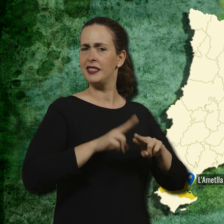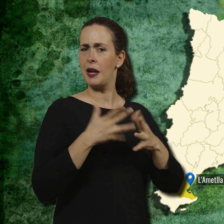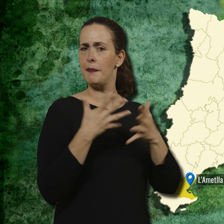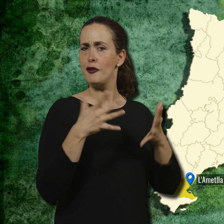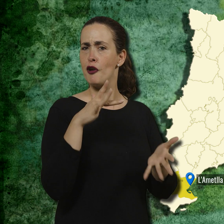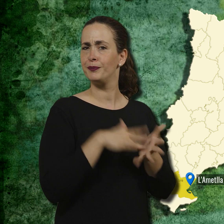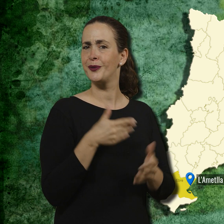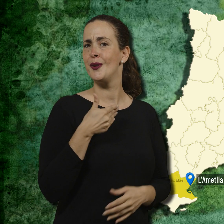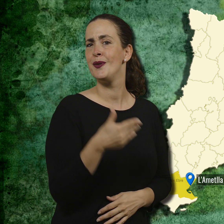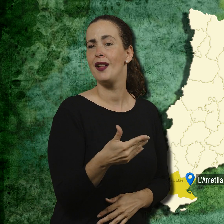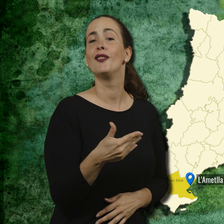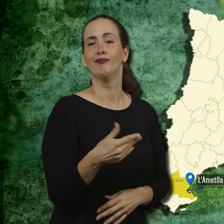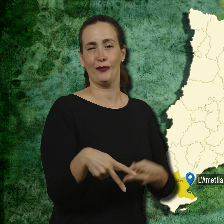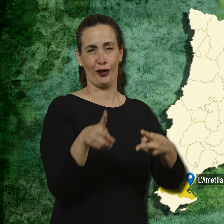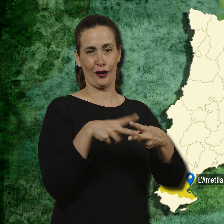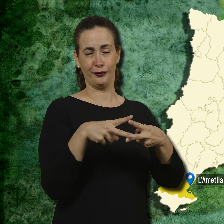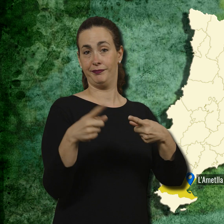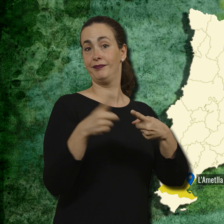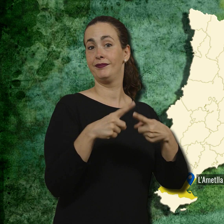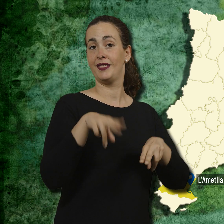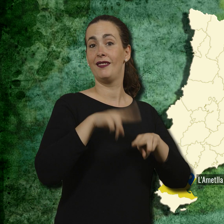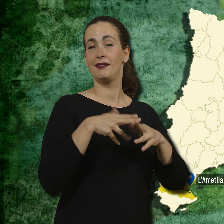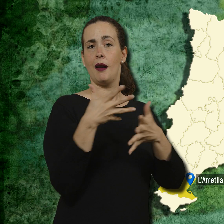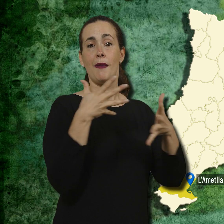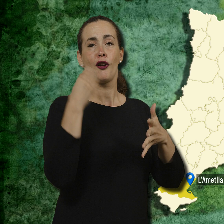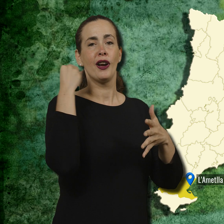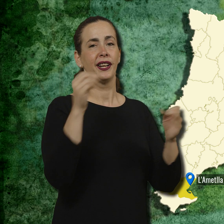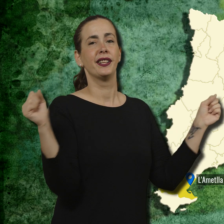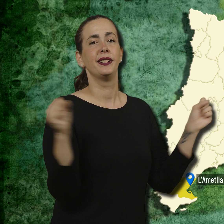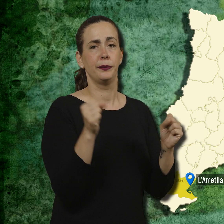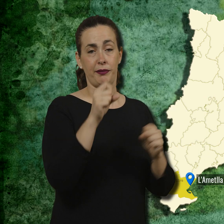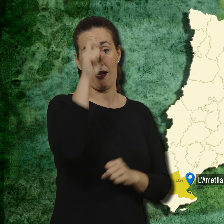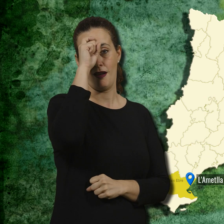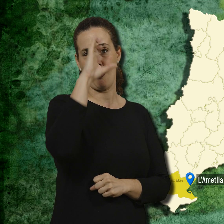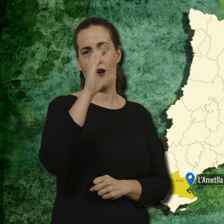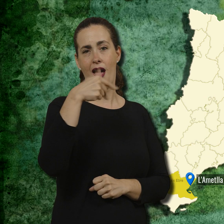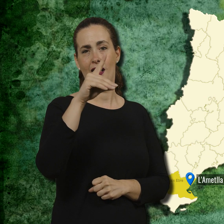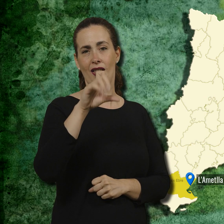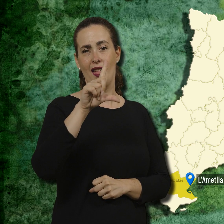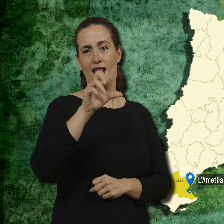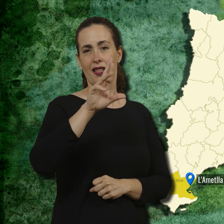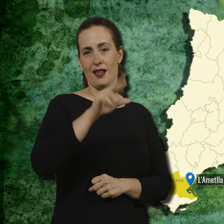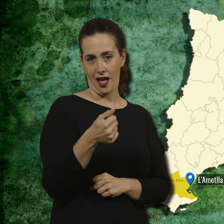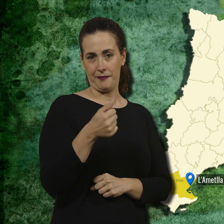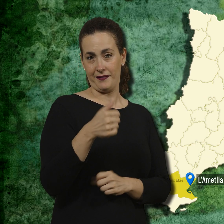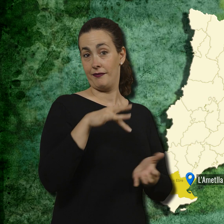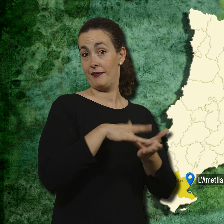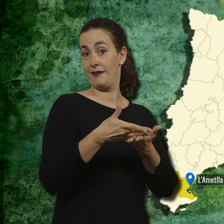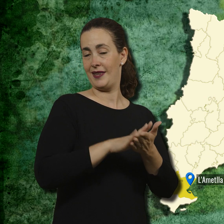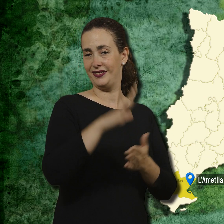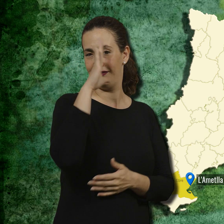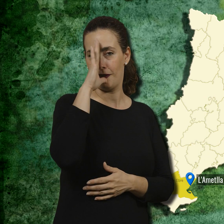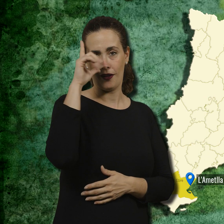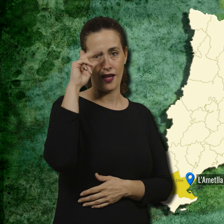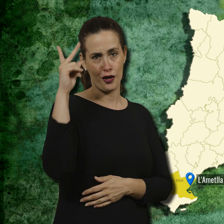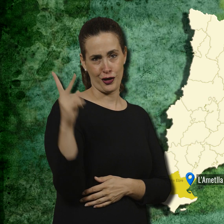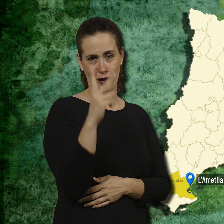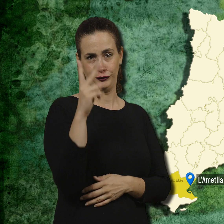Festa Major: Festa Major d’hivern (La Candelera), 2 de febrer.